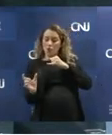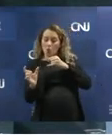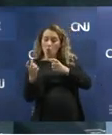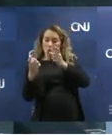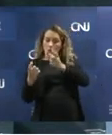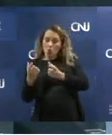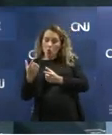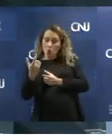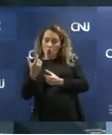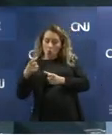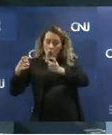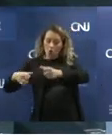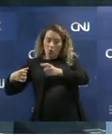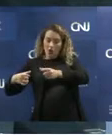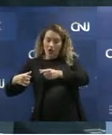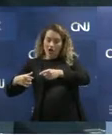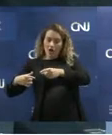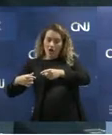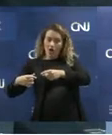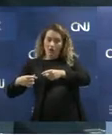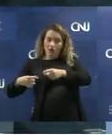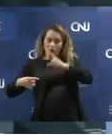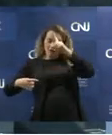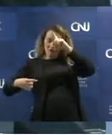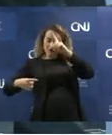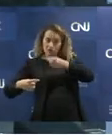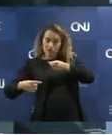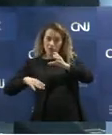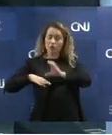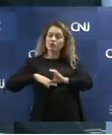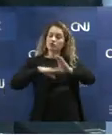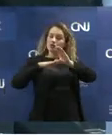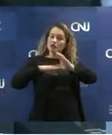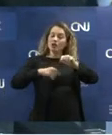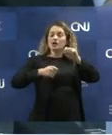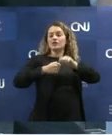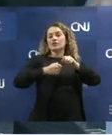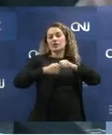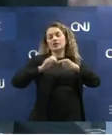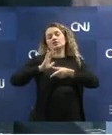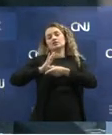anteriormente, ao término do conselheiro anterior, o que é de todo